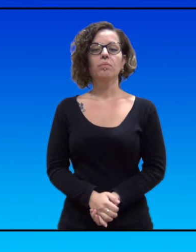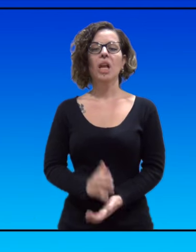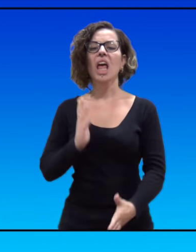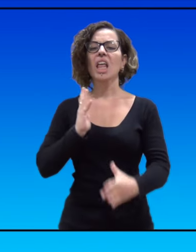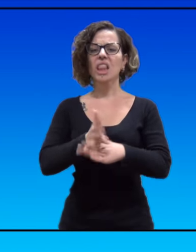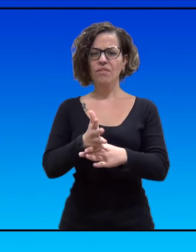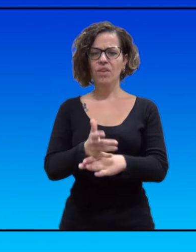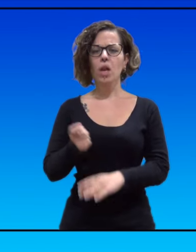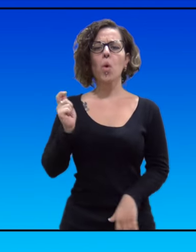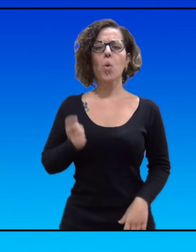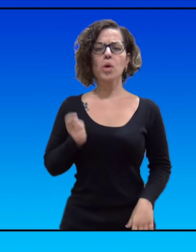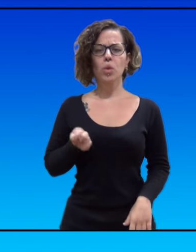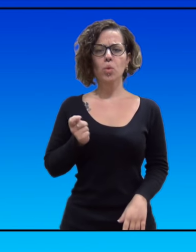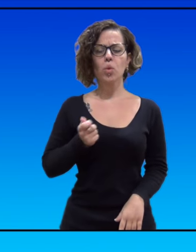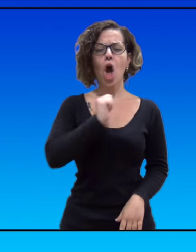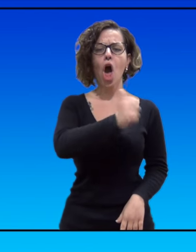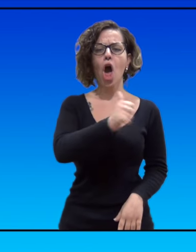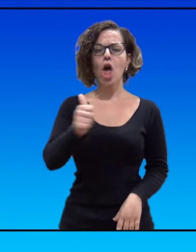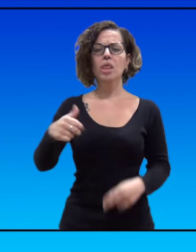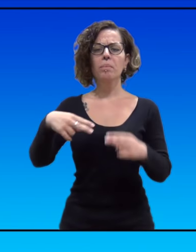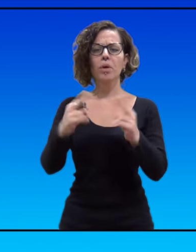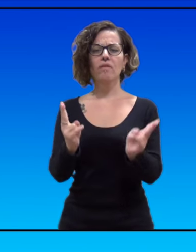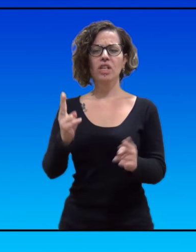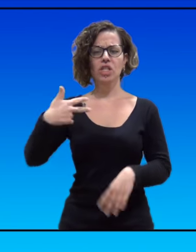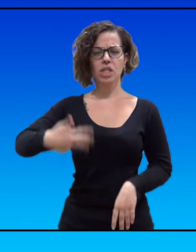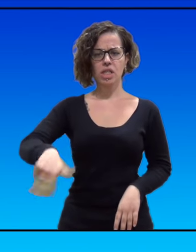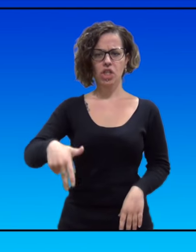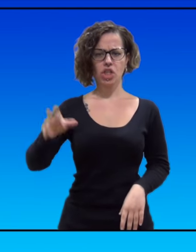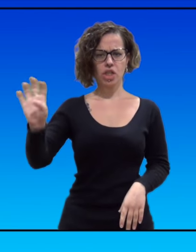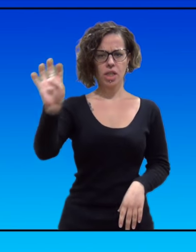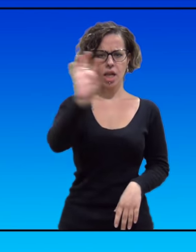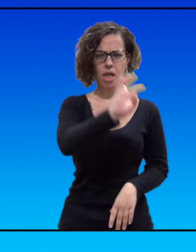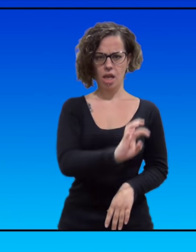Interverranno le Questure delle Province della Sicilia;